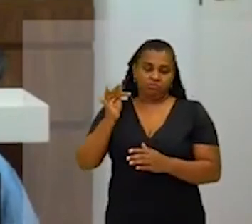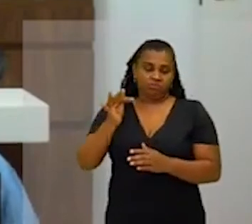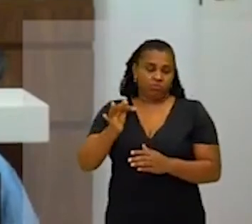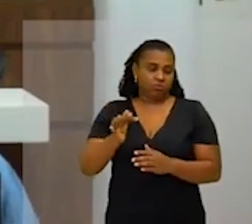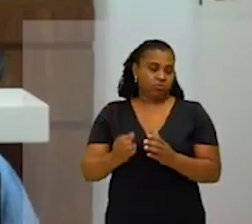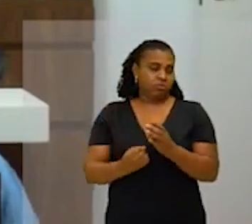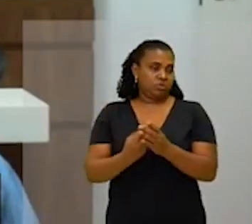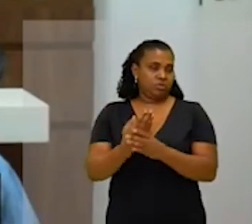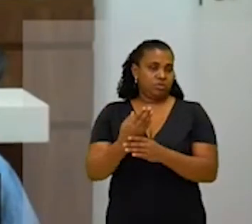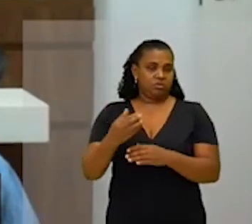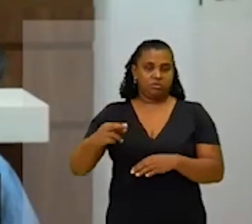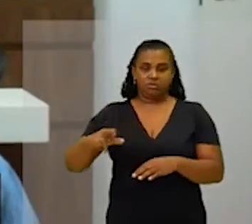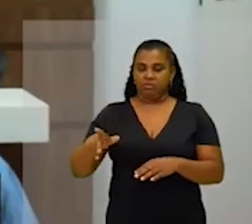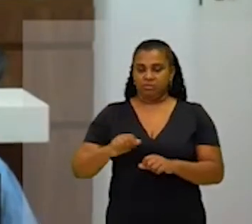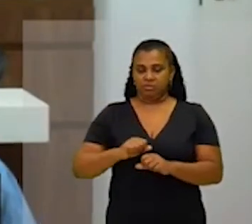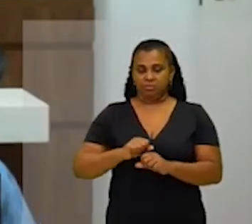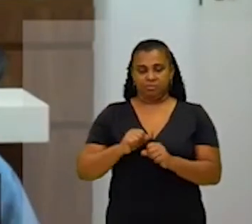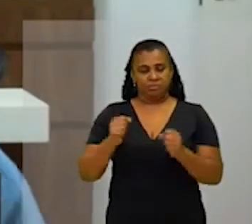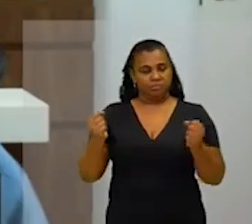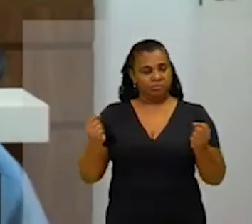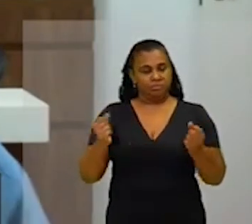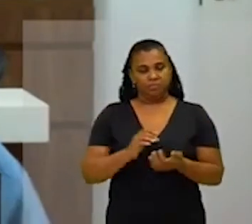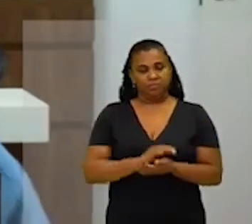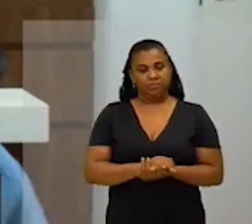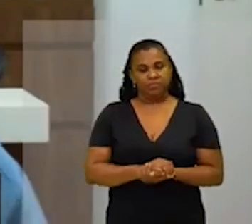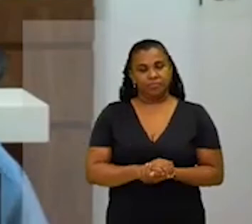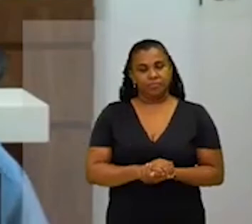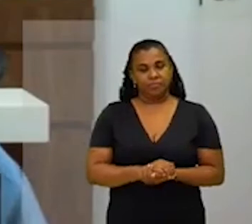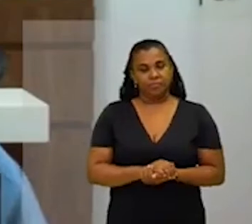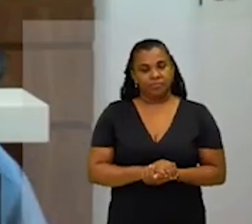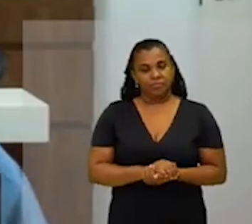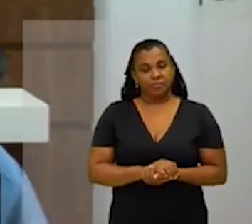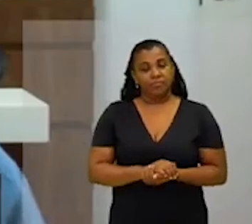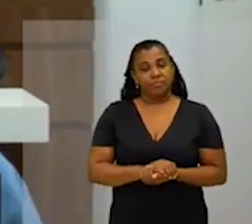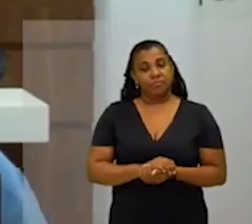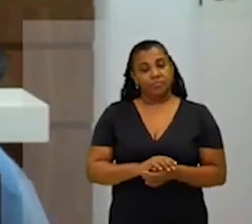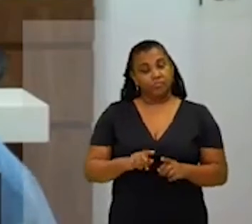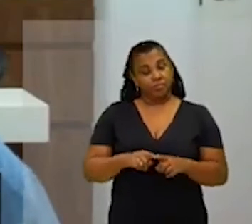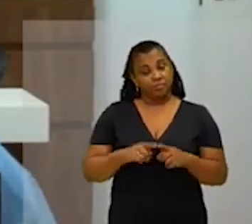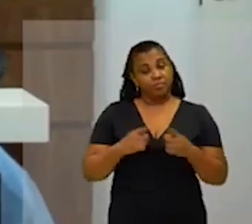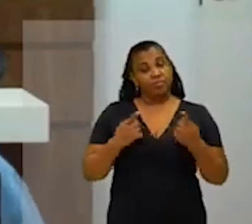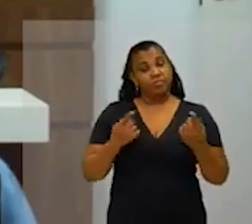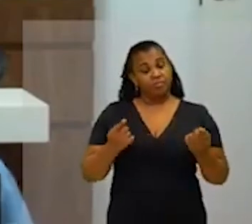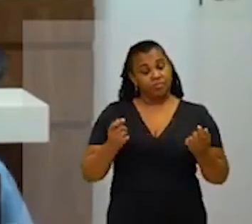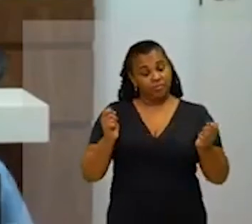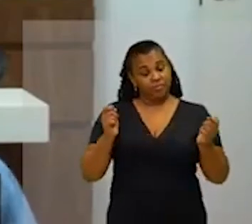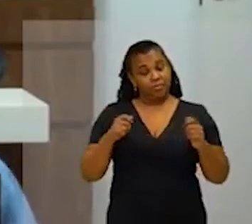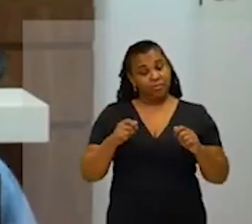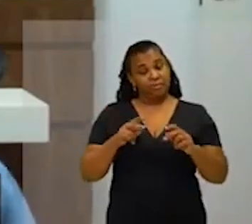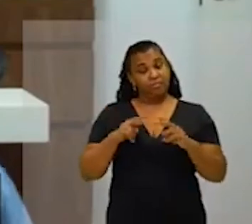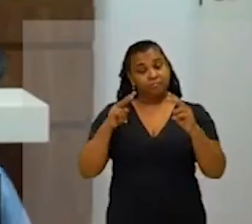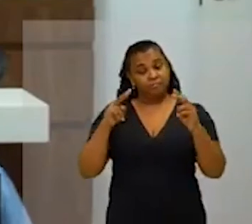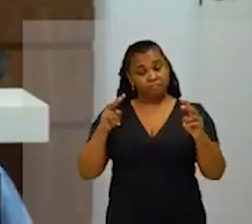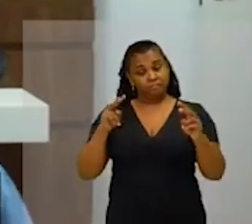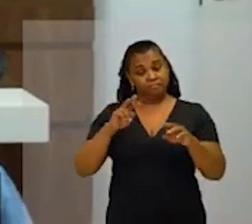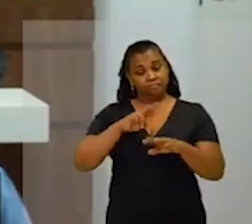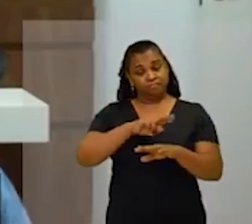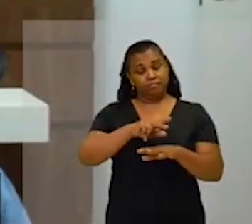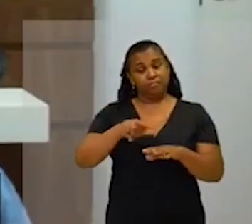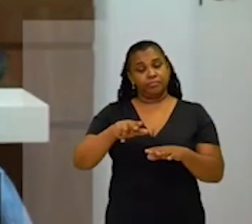e se não deixa de abrir perspectivas novas cadeiras aqui nesse caso de um modo geral que